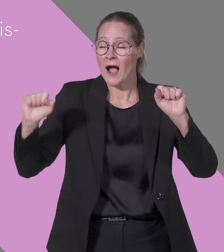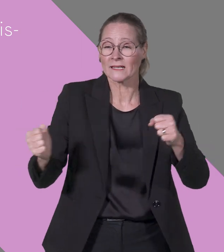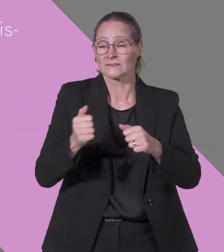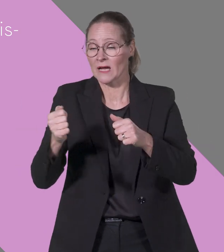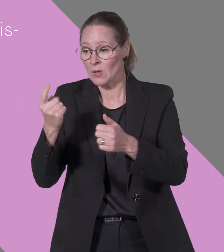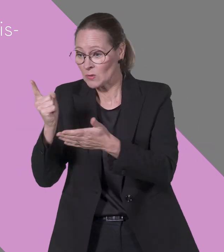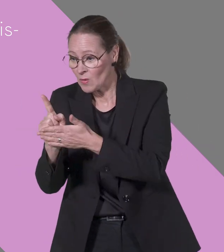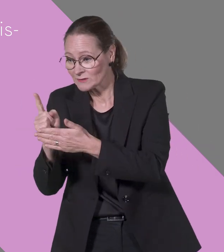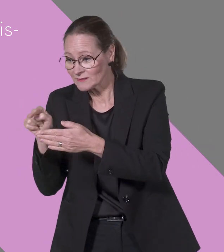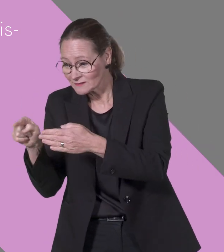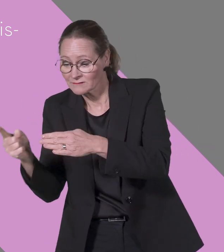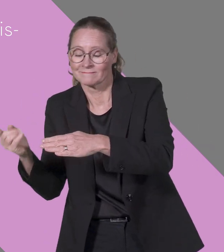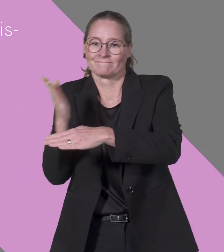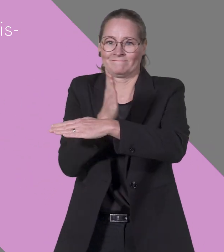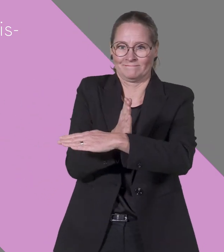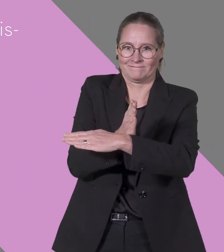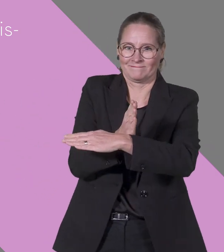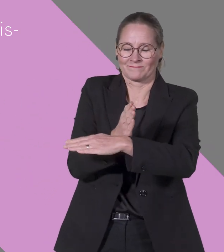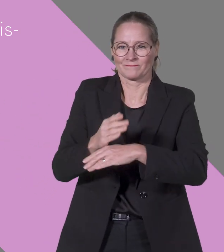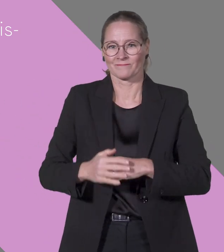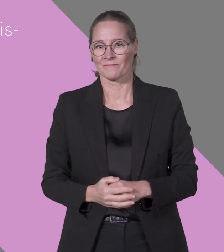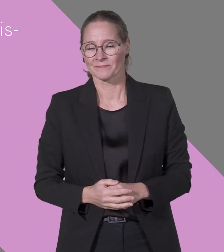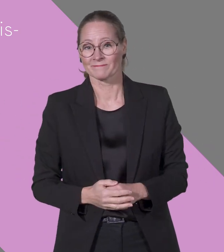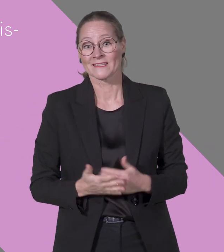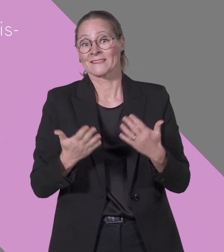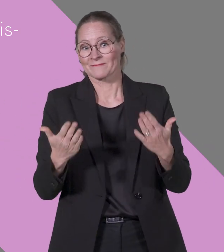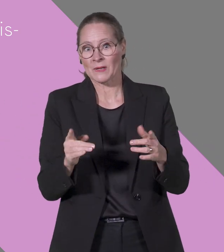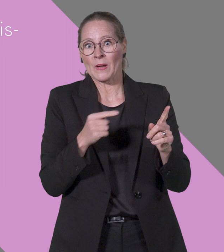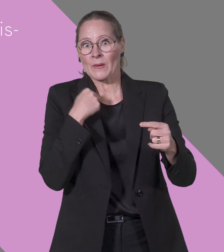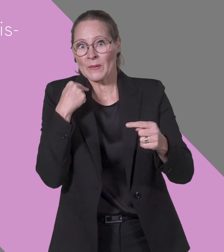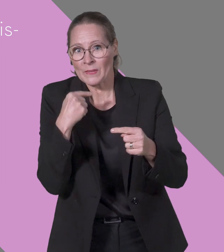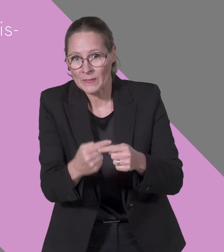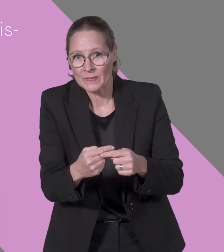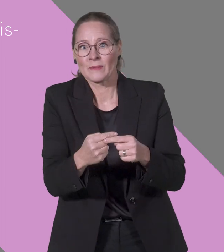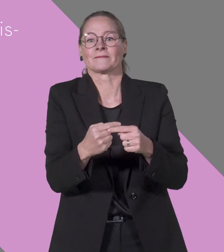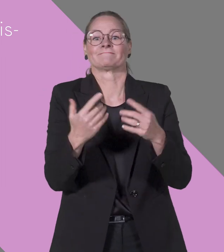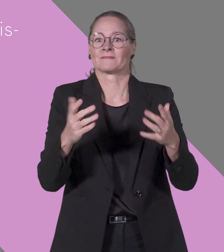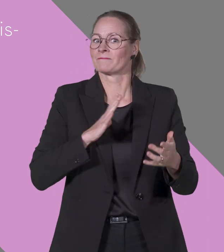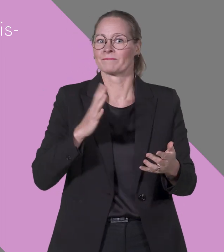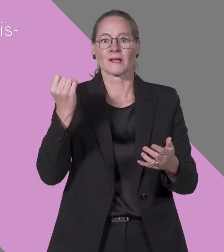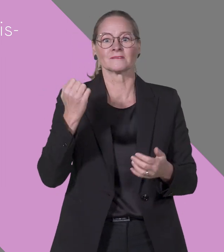aikaisintaan kuukausi ennen tilaisuutta. Näin lyhyen varoajan puitteissa ei ole mahdollista ottaa -